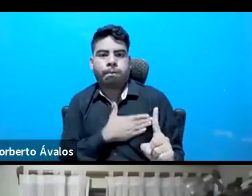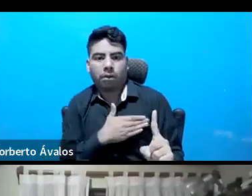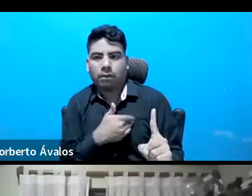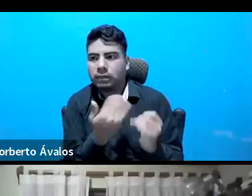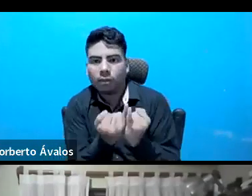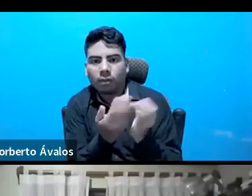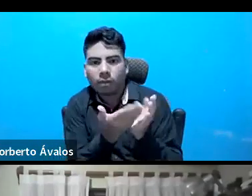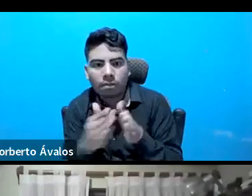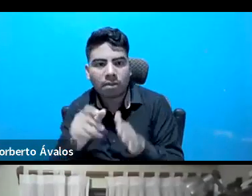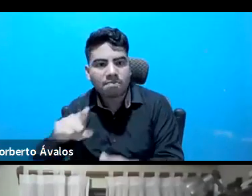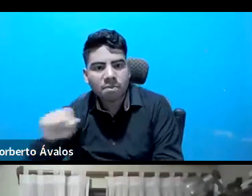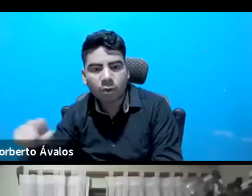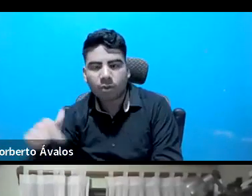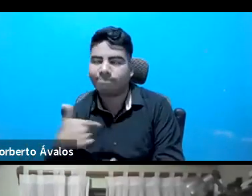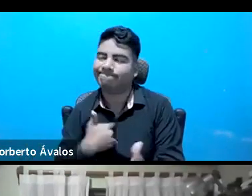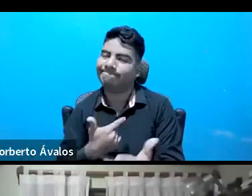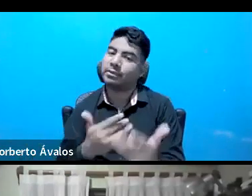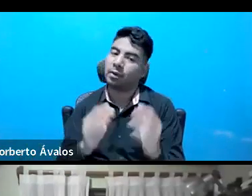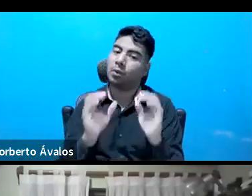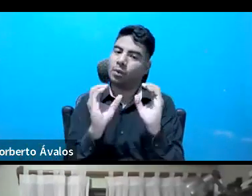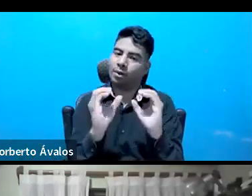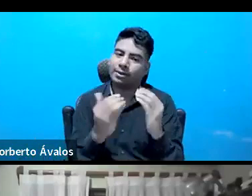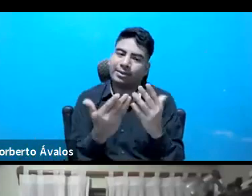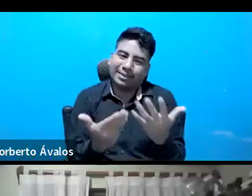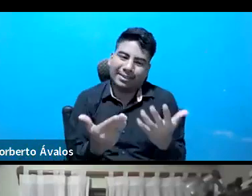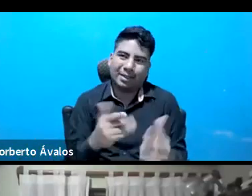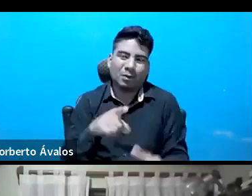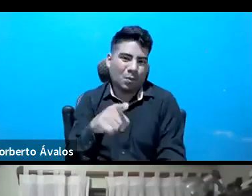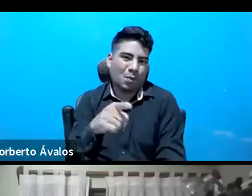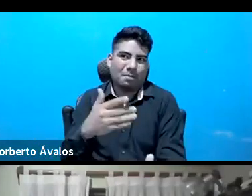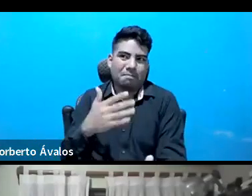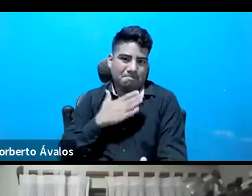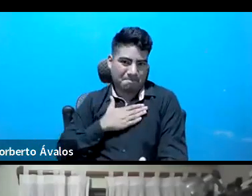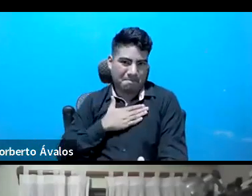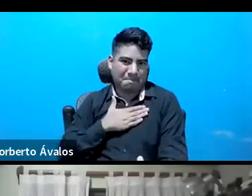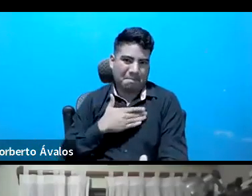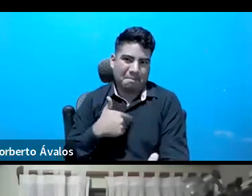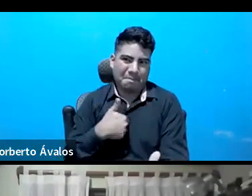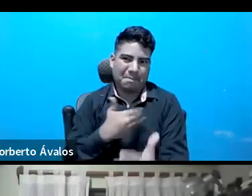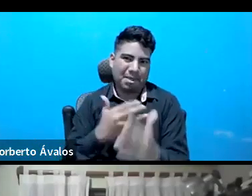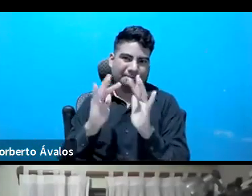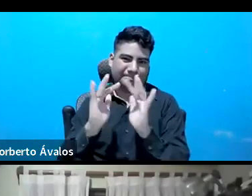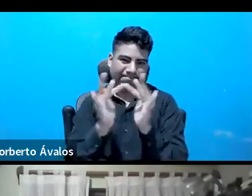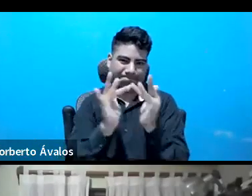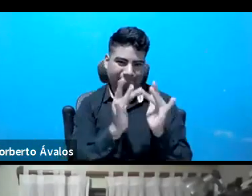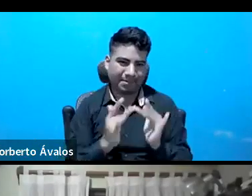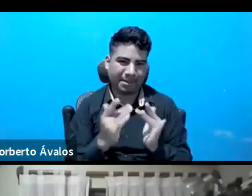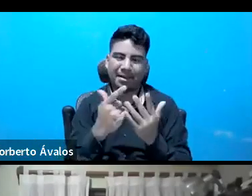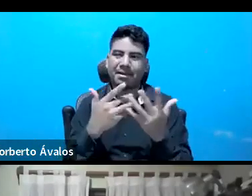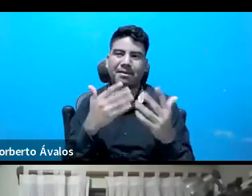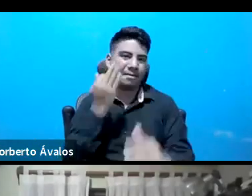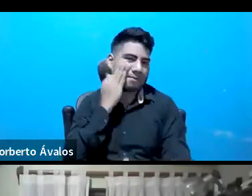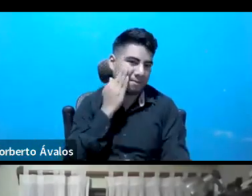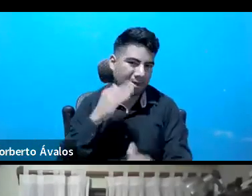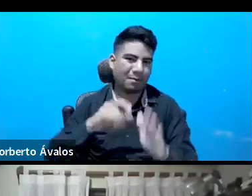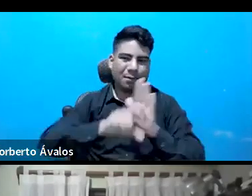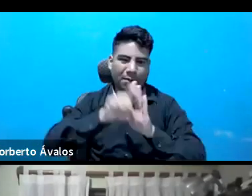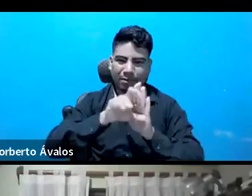Este, de pronto es con Este, de pronto es con España, Este, Este, Pues si de repente yo te deci me sigues e decidí, me sigues en mis